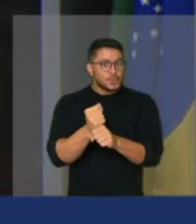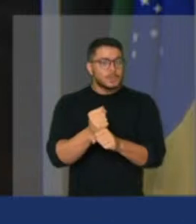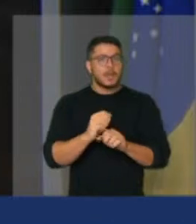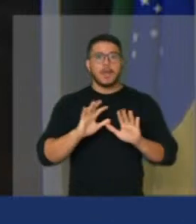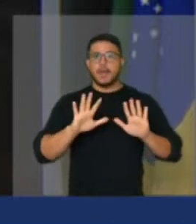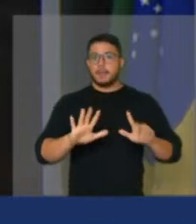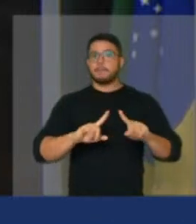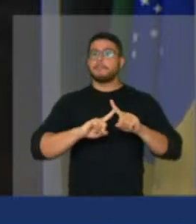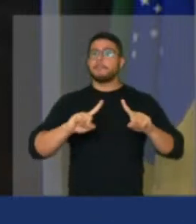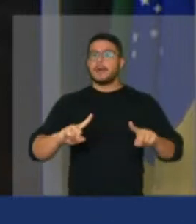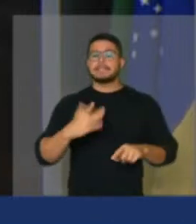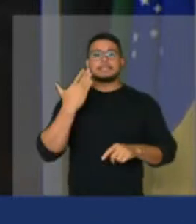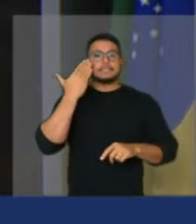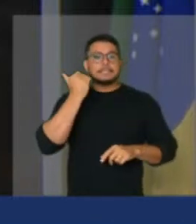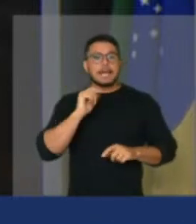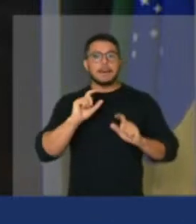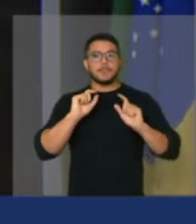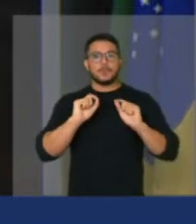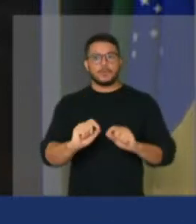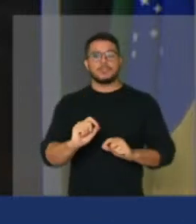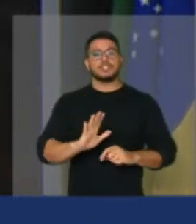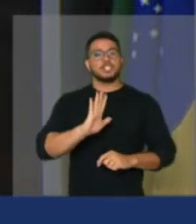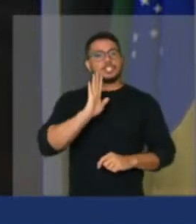A INCONSTITUCIONALIDADE DO PARCELAMENTO DE PRECATÓRIO.